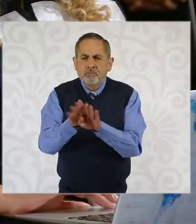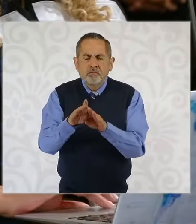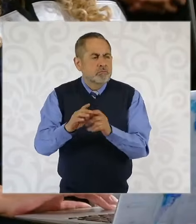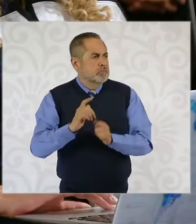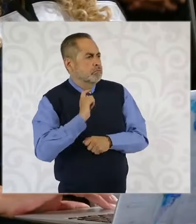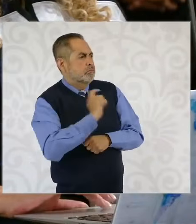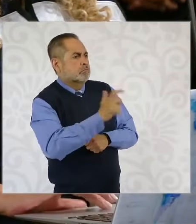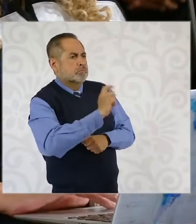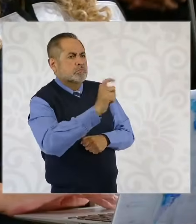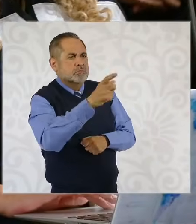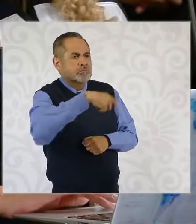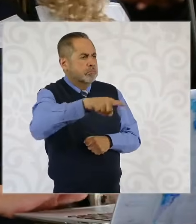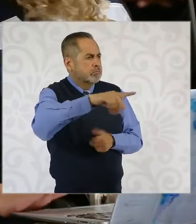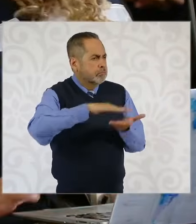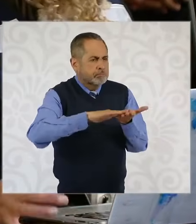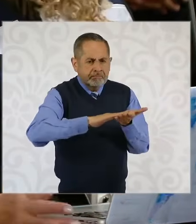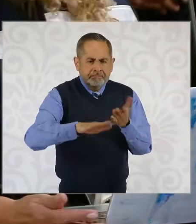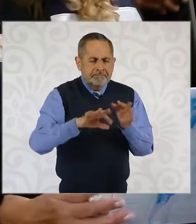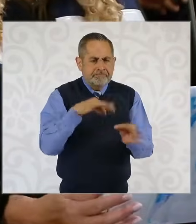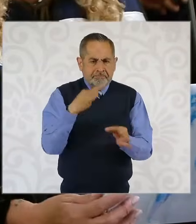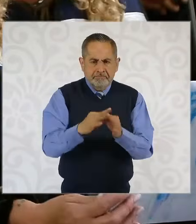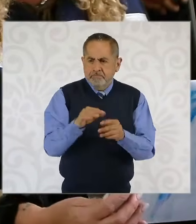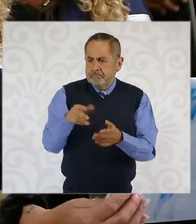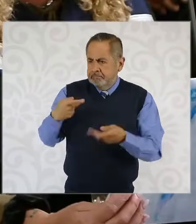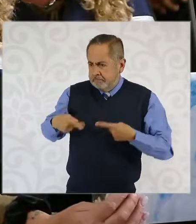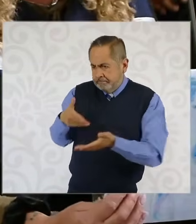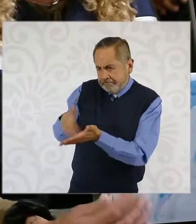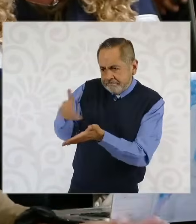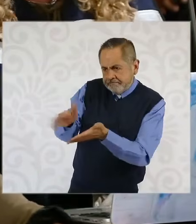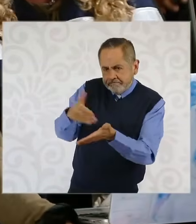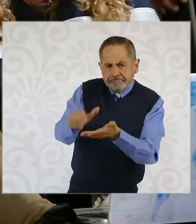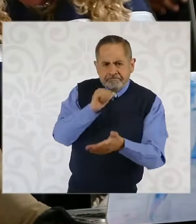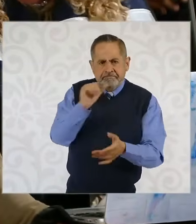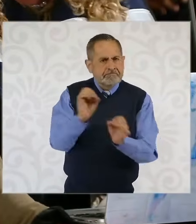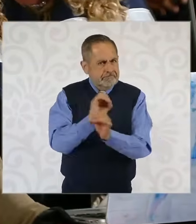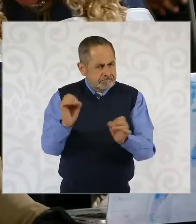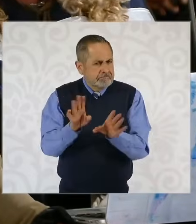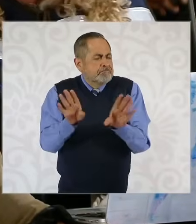mencionaba que no haber despidos y que va a haber una tensión en la burocracia Pero cómo se van a